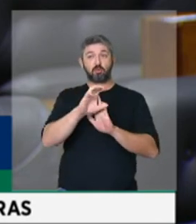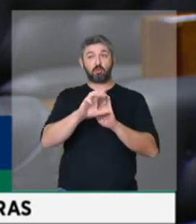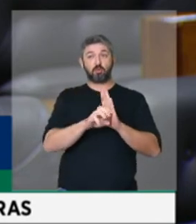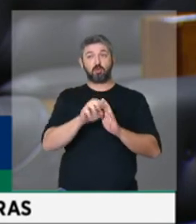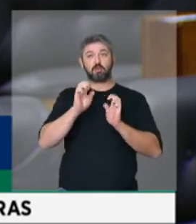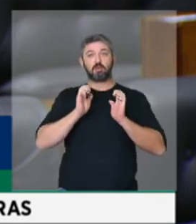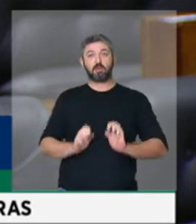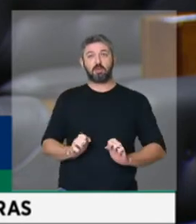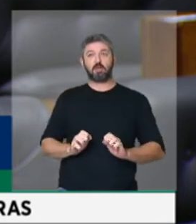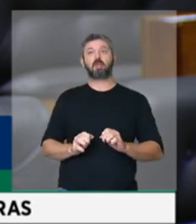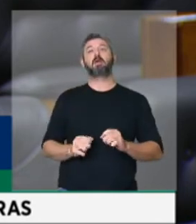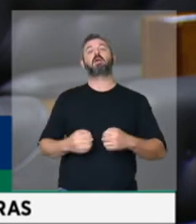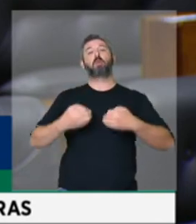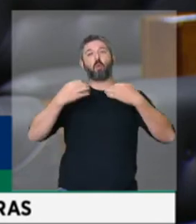COMISSÃO OU PLENÁRIO A INICIAR-SE EM APRECIAÇÃO DE